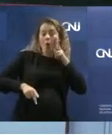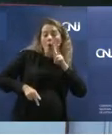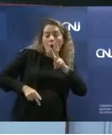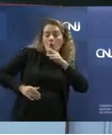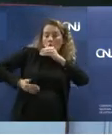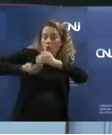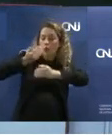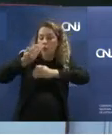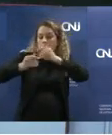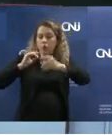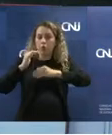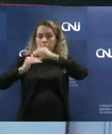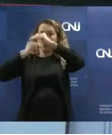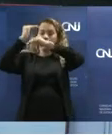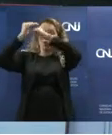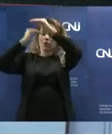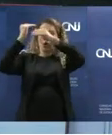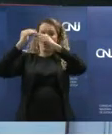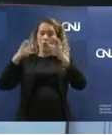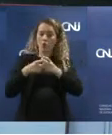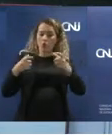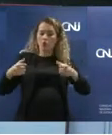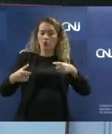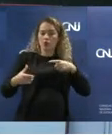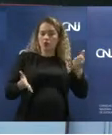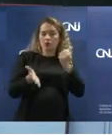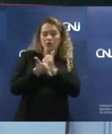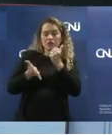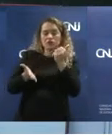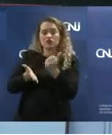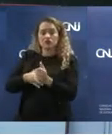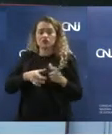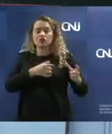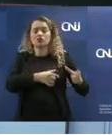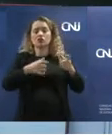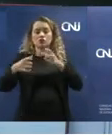pelos notários e registradores em ambiente exclusivamente digital